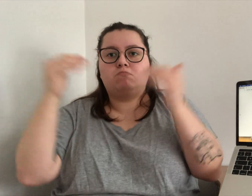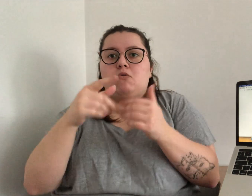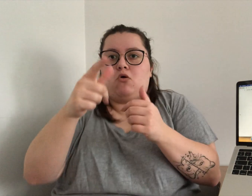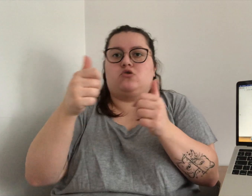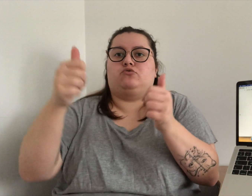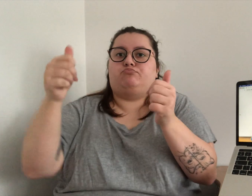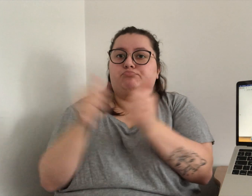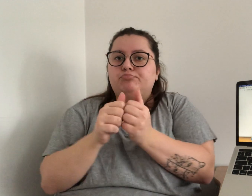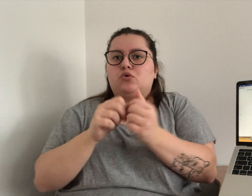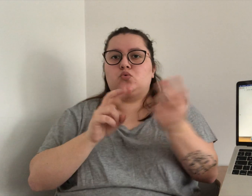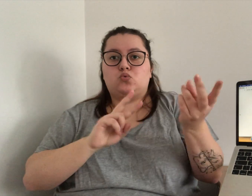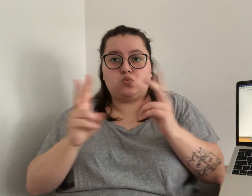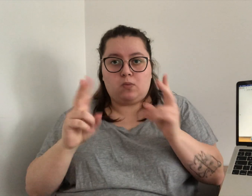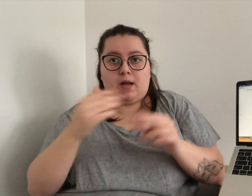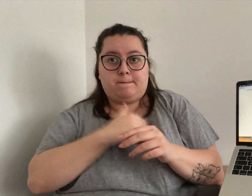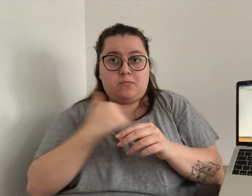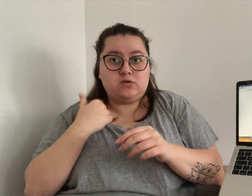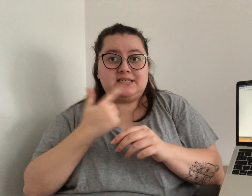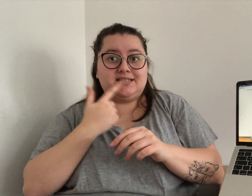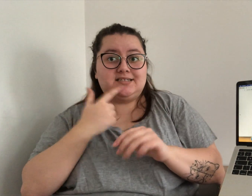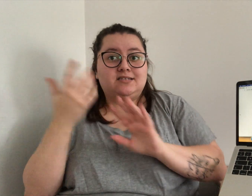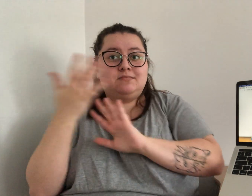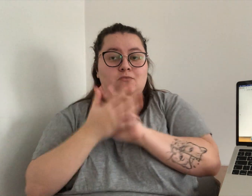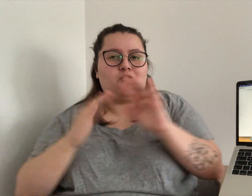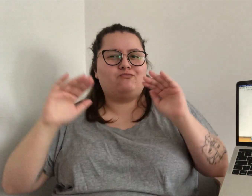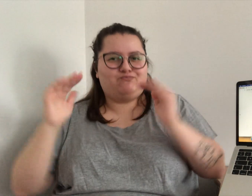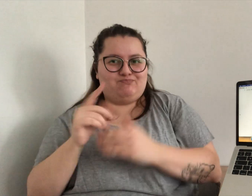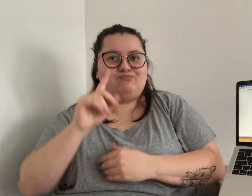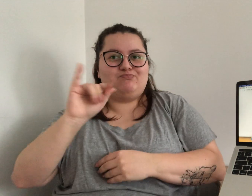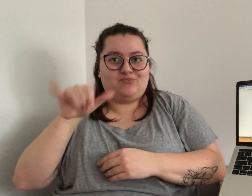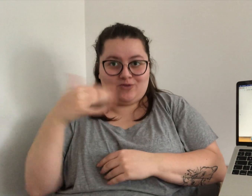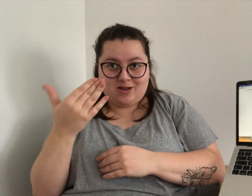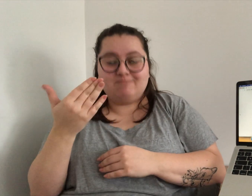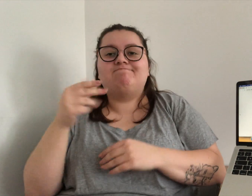możesz to zrobić za pośrednictwem tłumacza polskiego języka migowego.